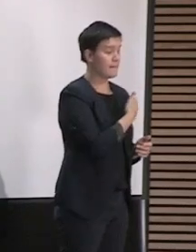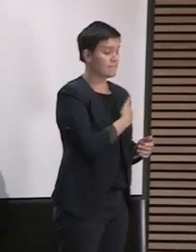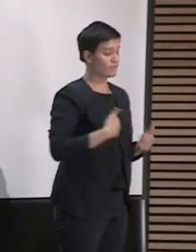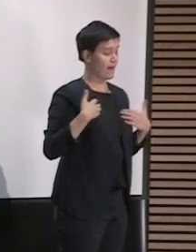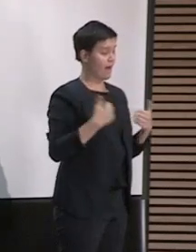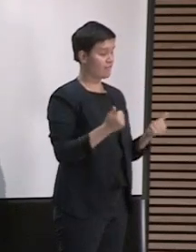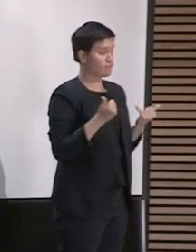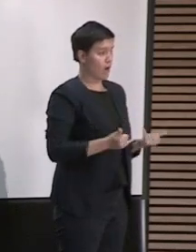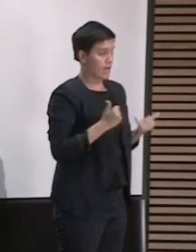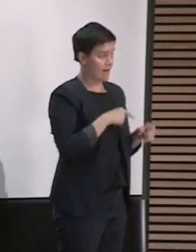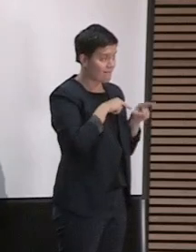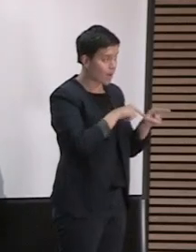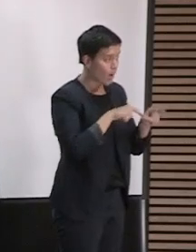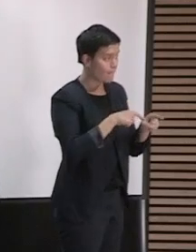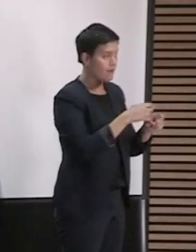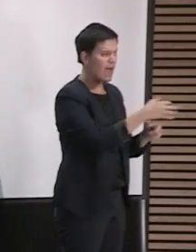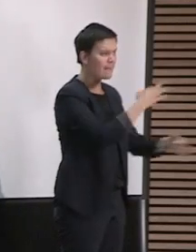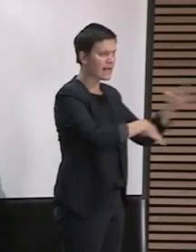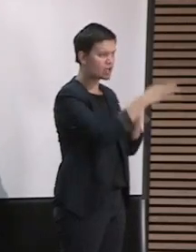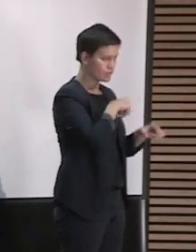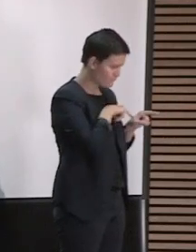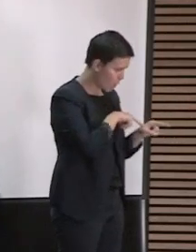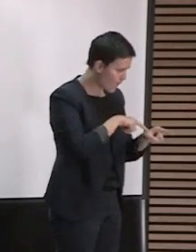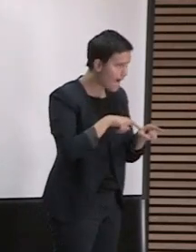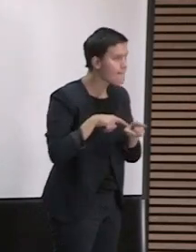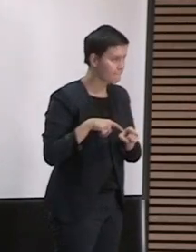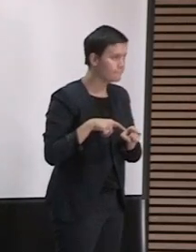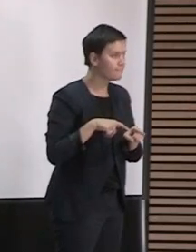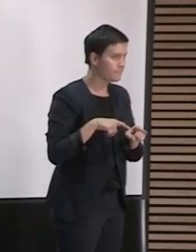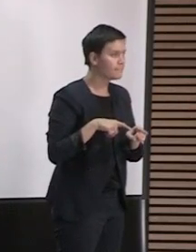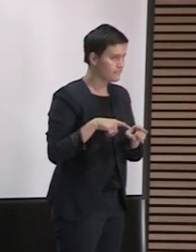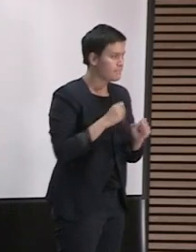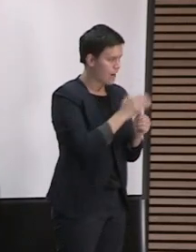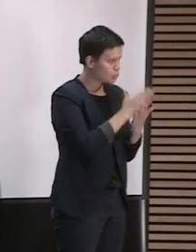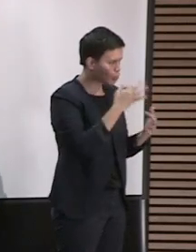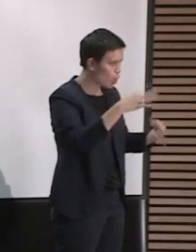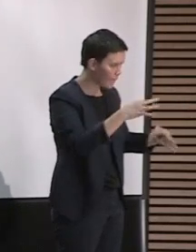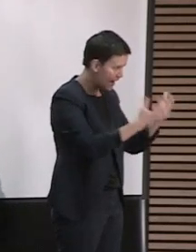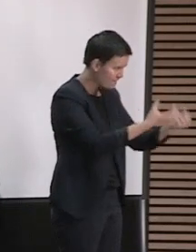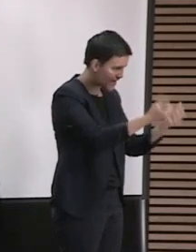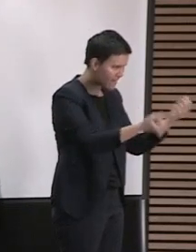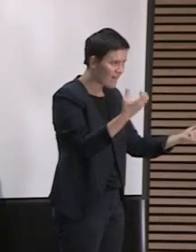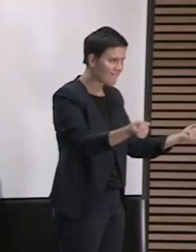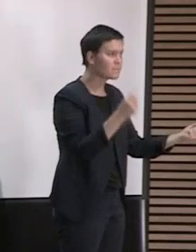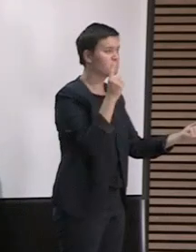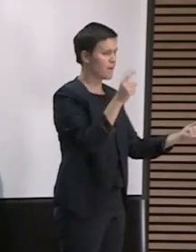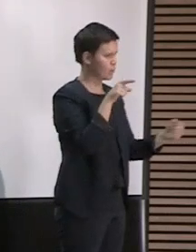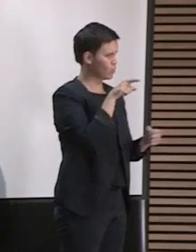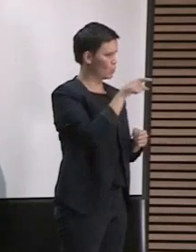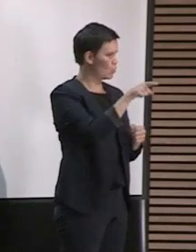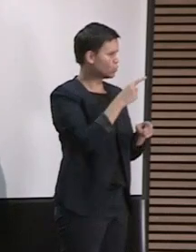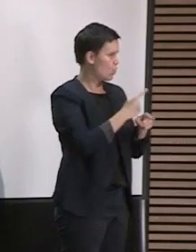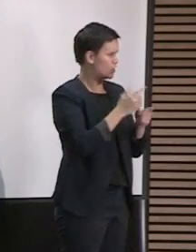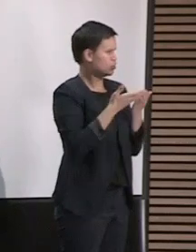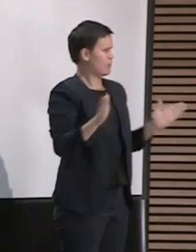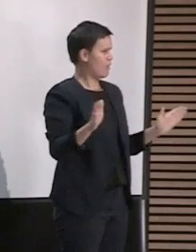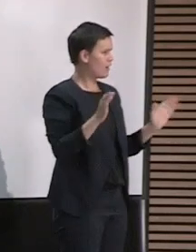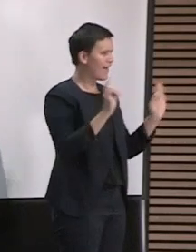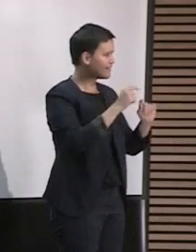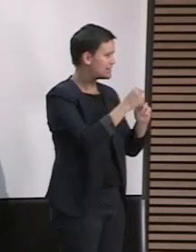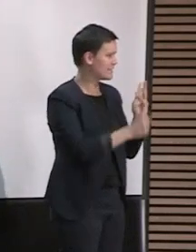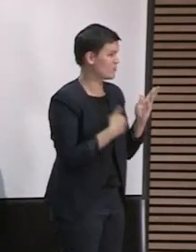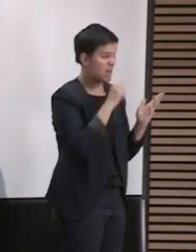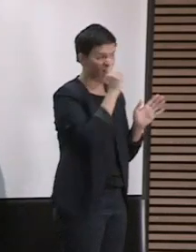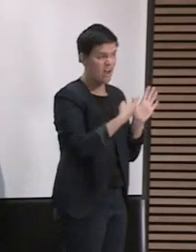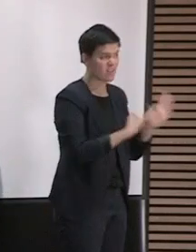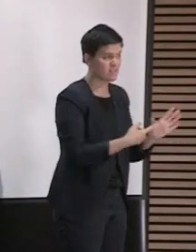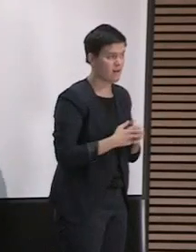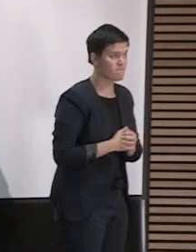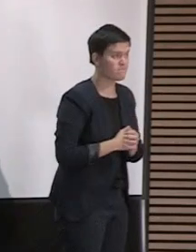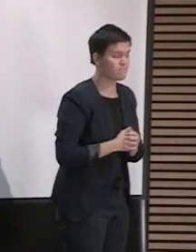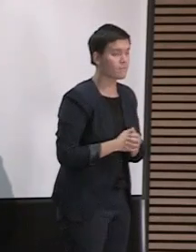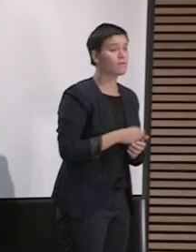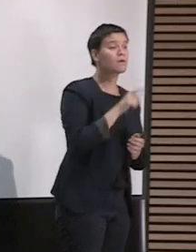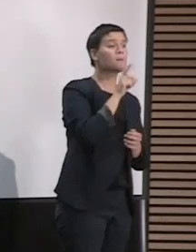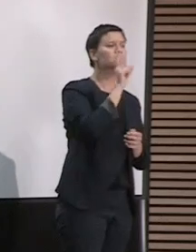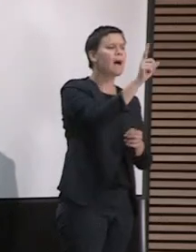te mana e tika ana. Te Manatu o